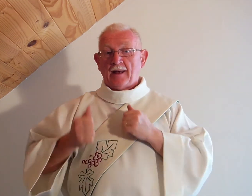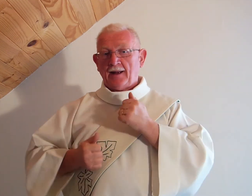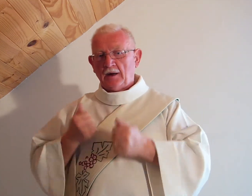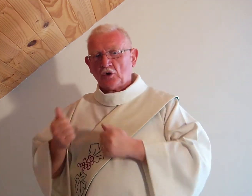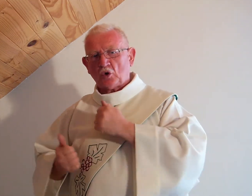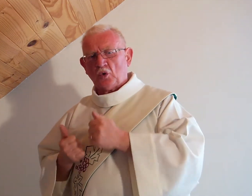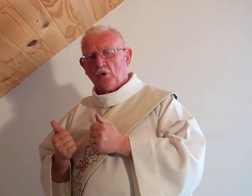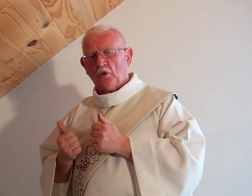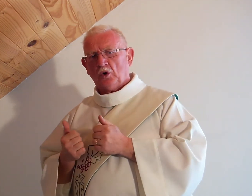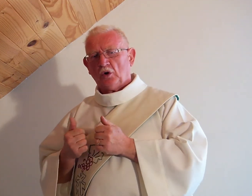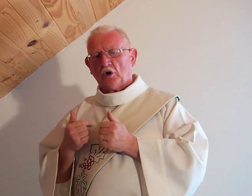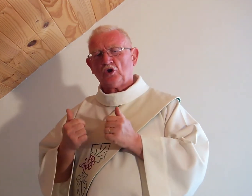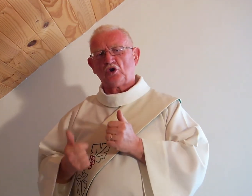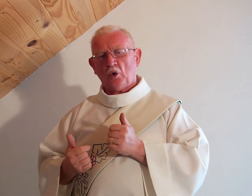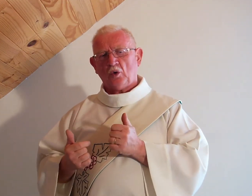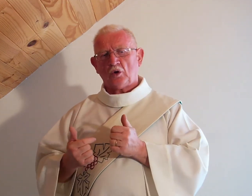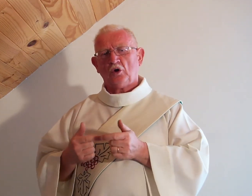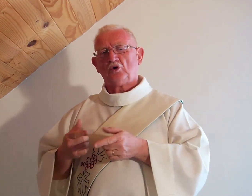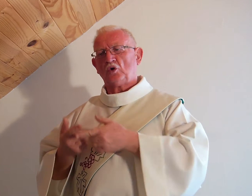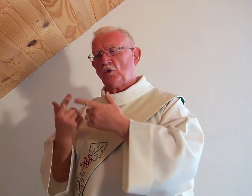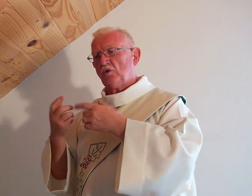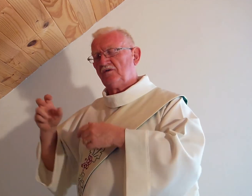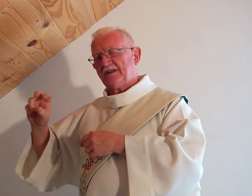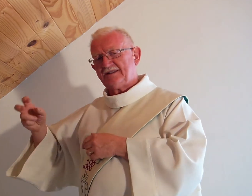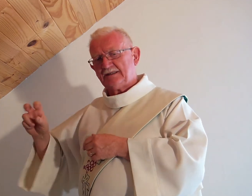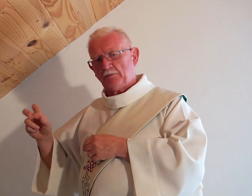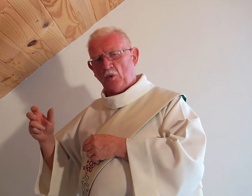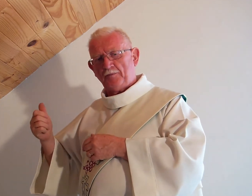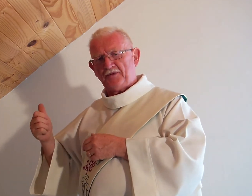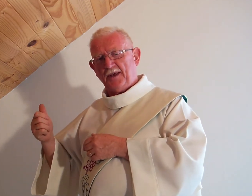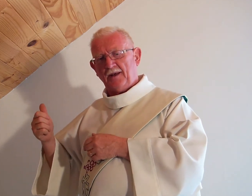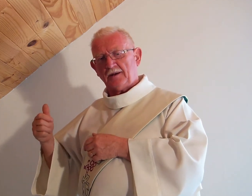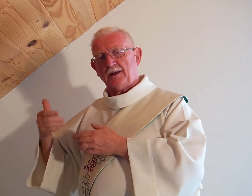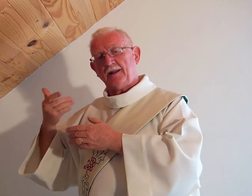Elle court donc trouver Simon-Pierre